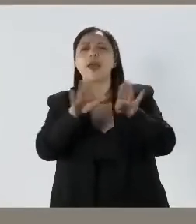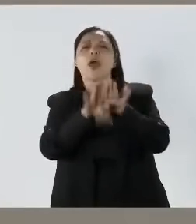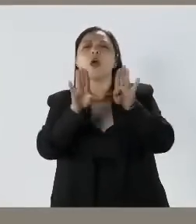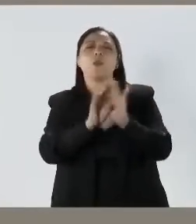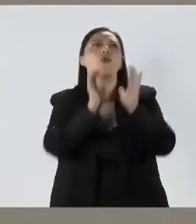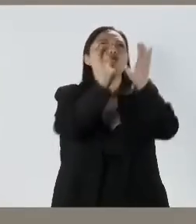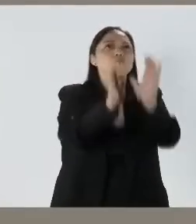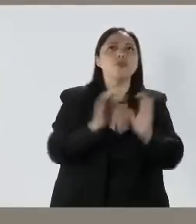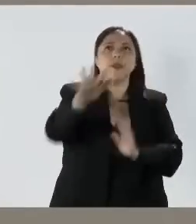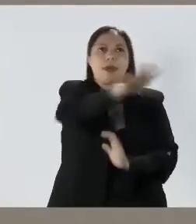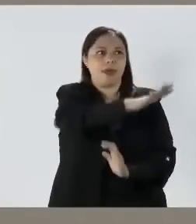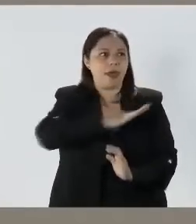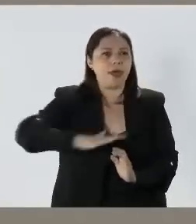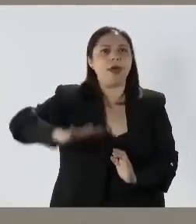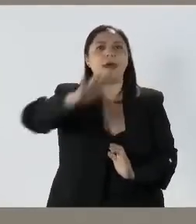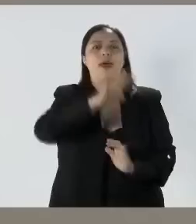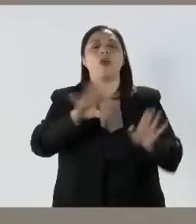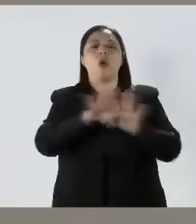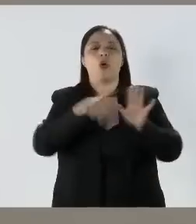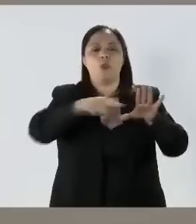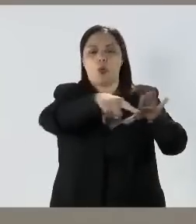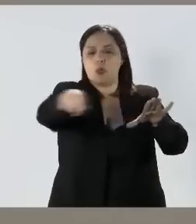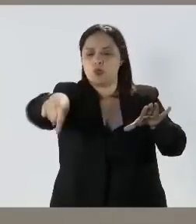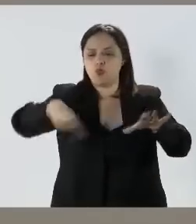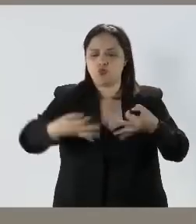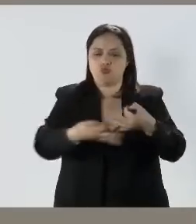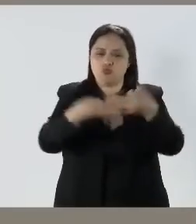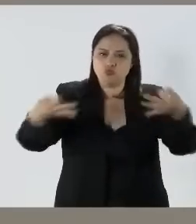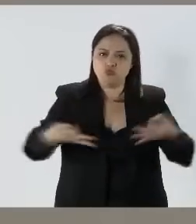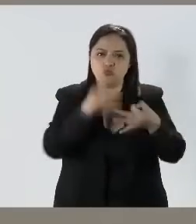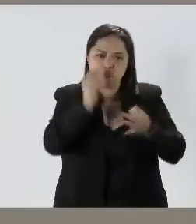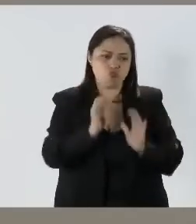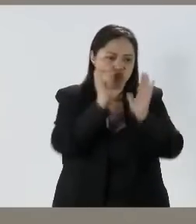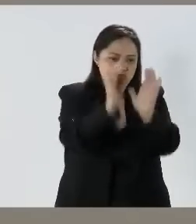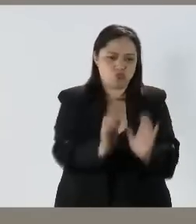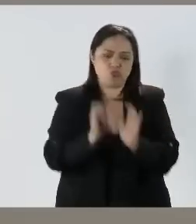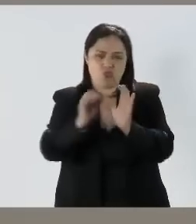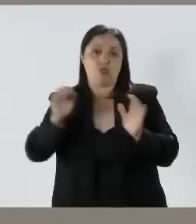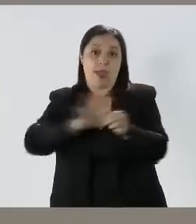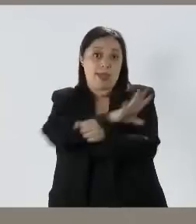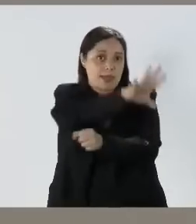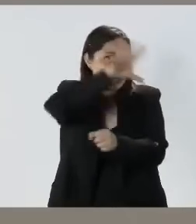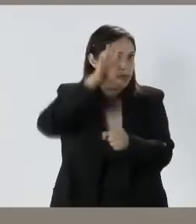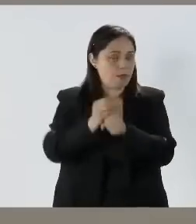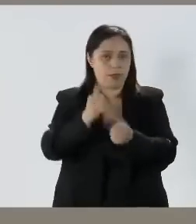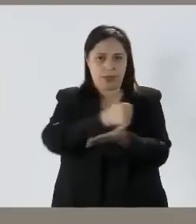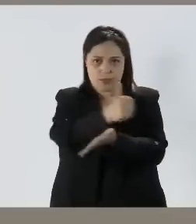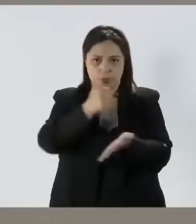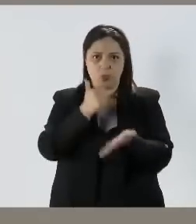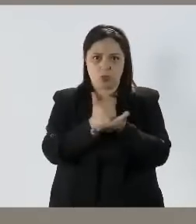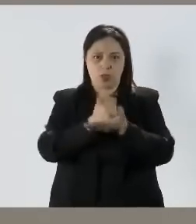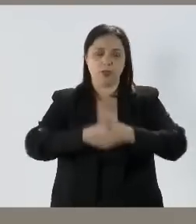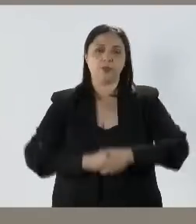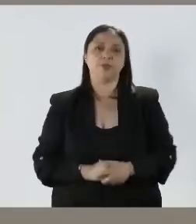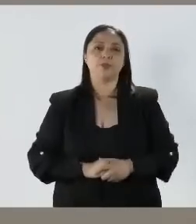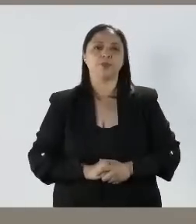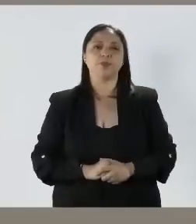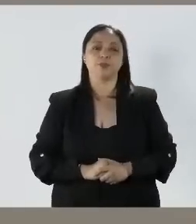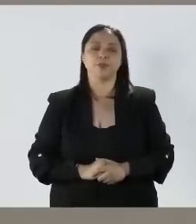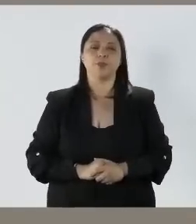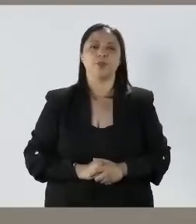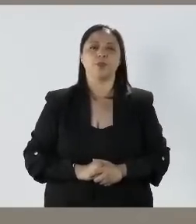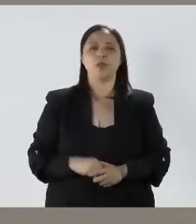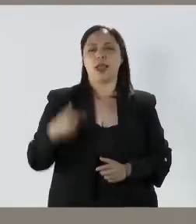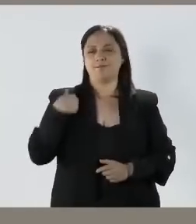y mejoram del suelo de conservación en toda la ciudad firmamos hace poco el decreto que